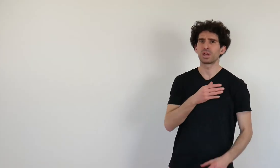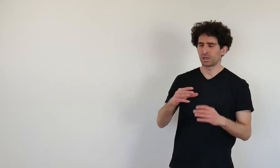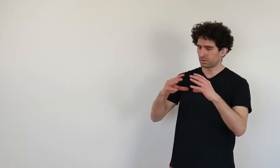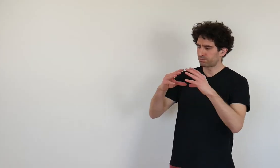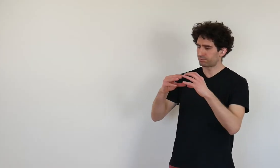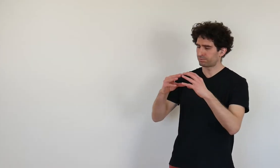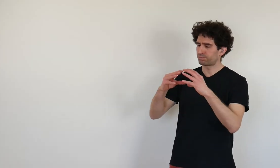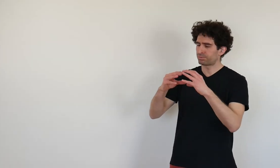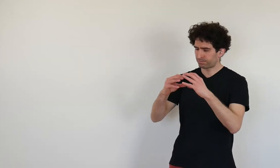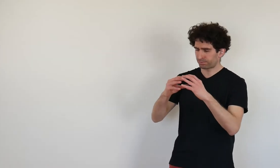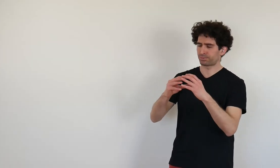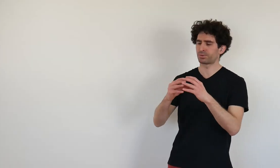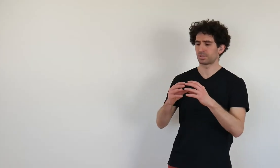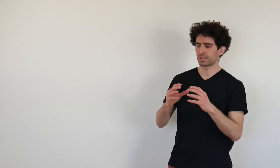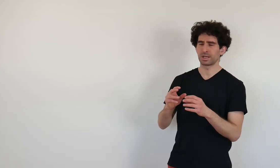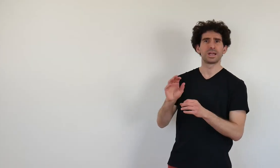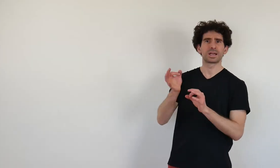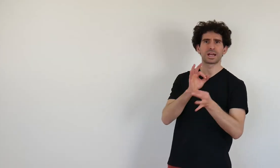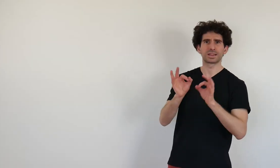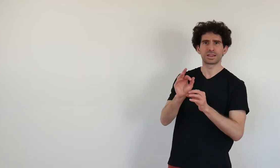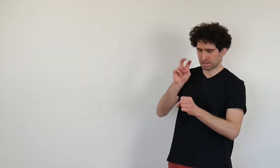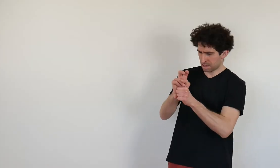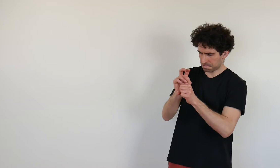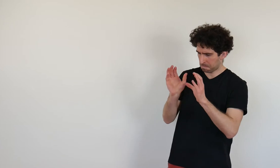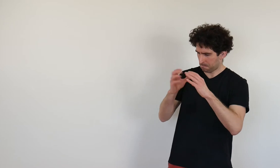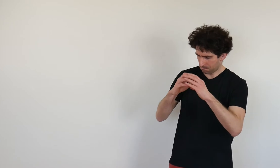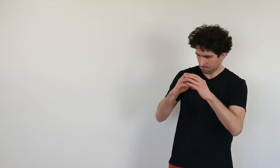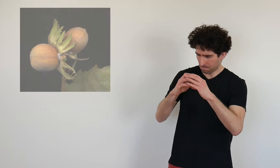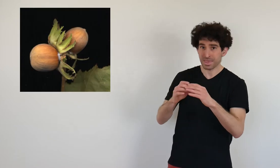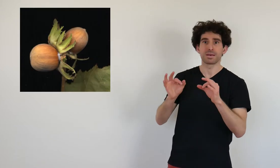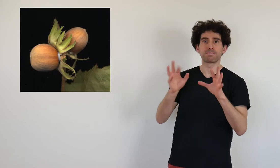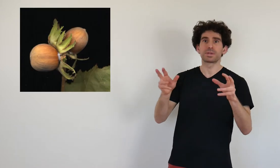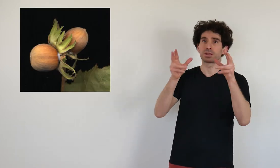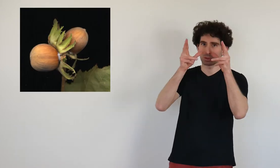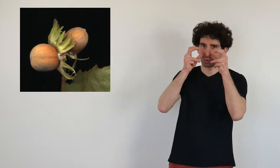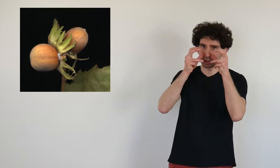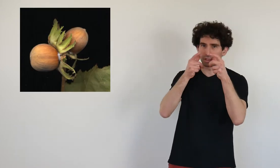Le fuit mûr garde les graines et ne s'ouvre pas comme les noisettes, etc.